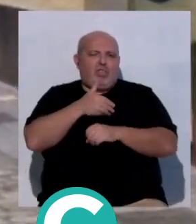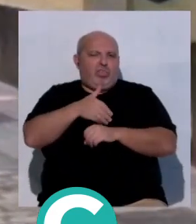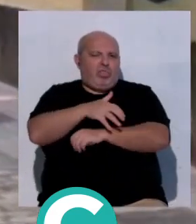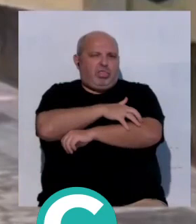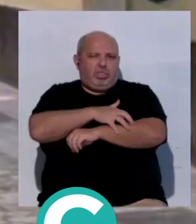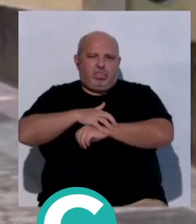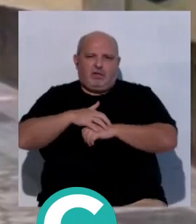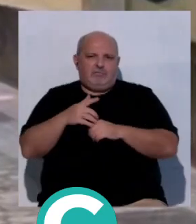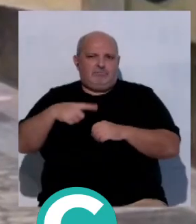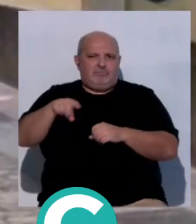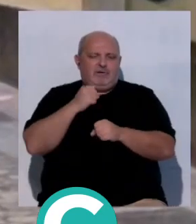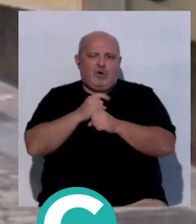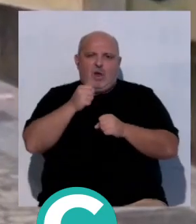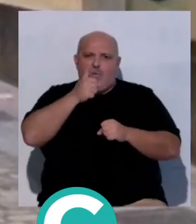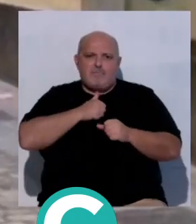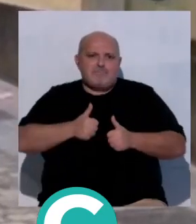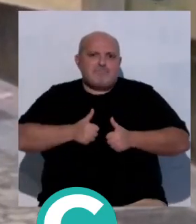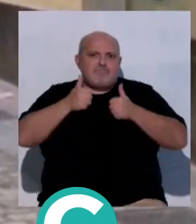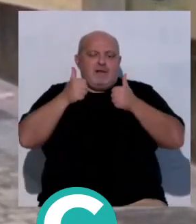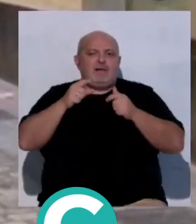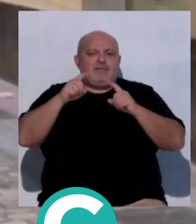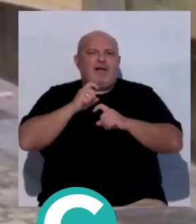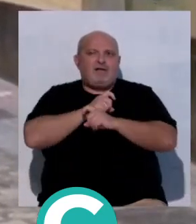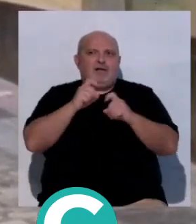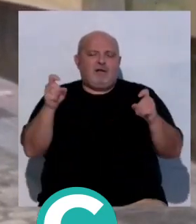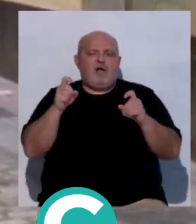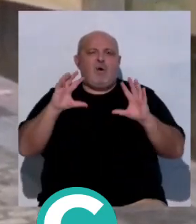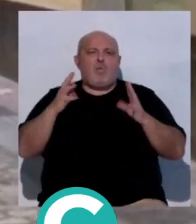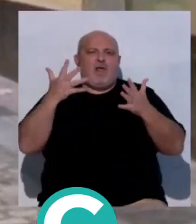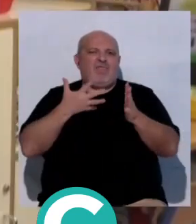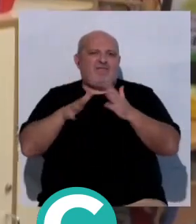inestabilidad que no pueden aguantar más que incluso han anunciado una huelga indefinida una